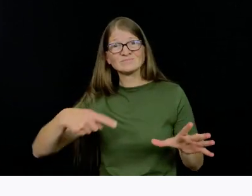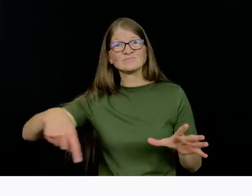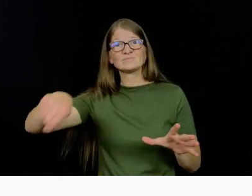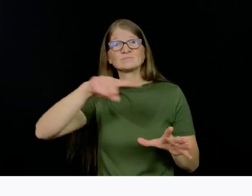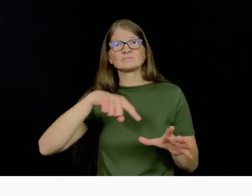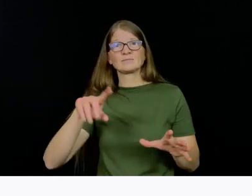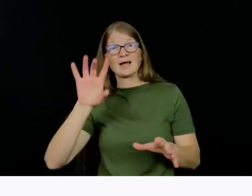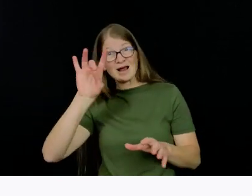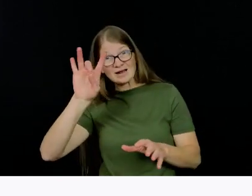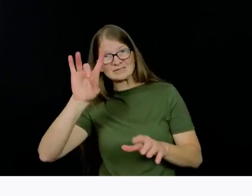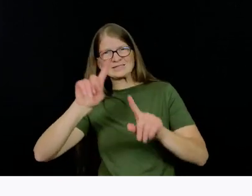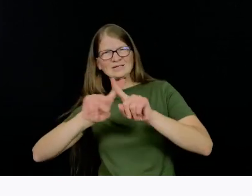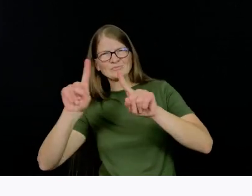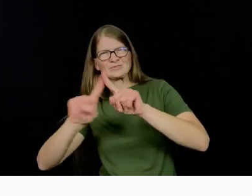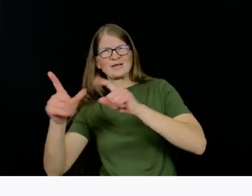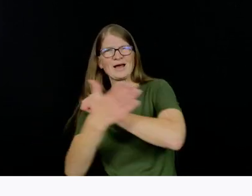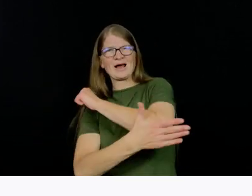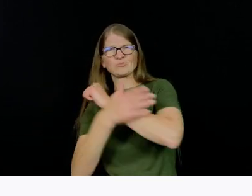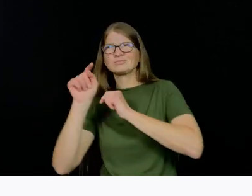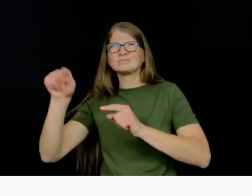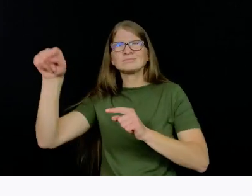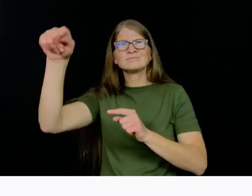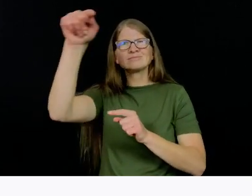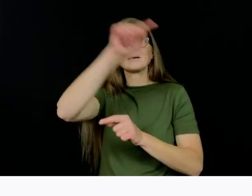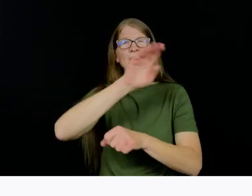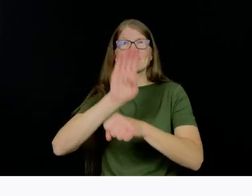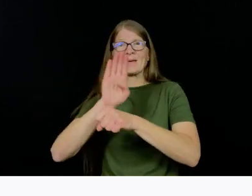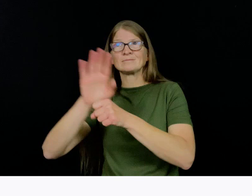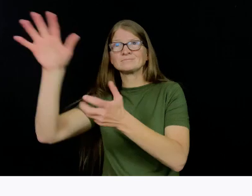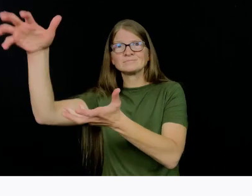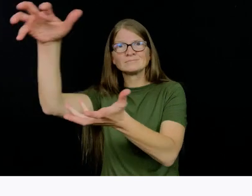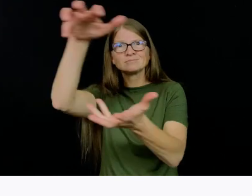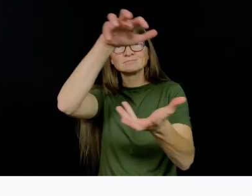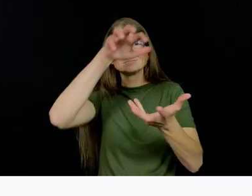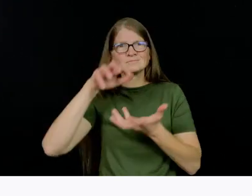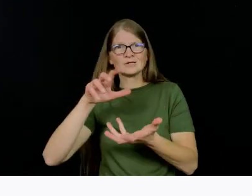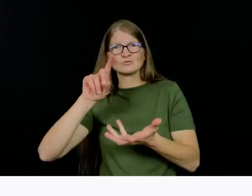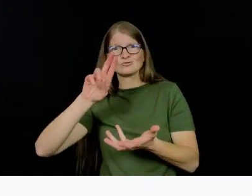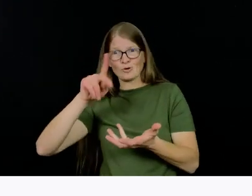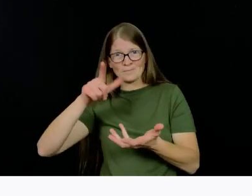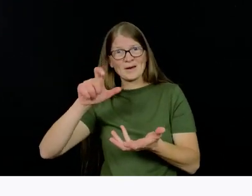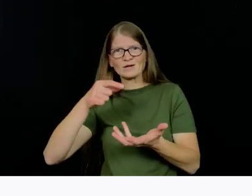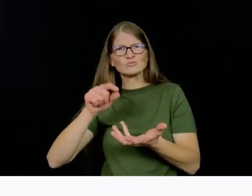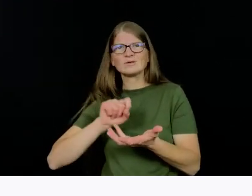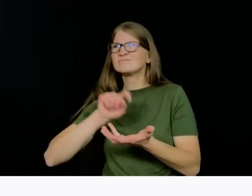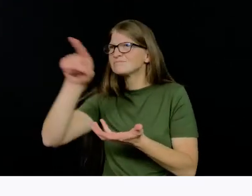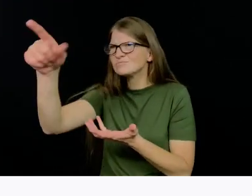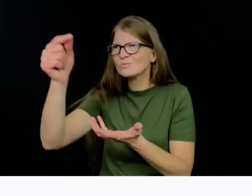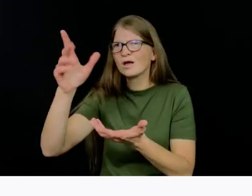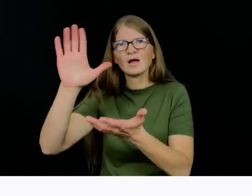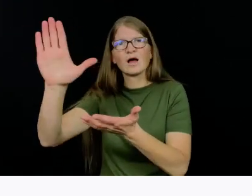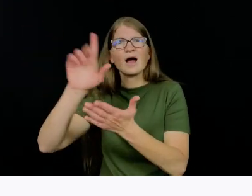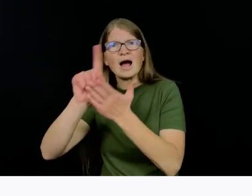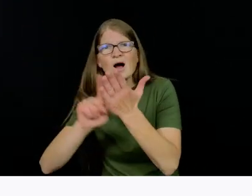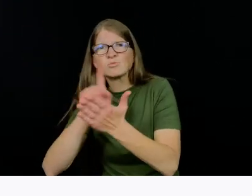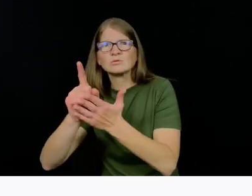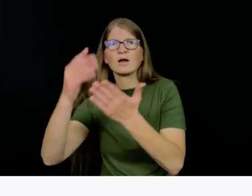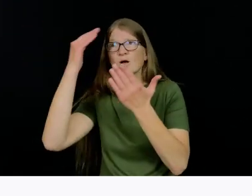لتأكيد أشياء مثل ساعات العمل أو ما إذا كانت هذه الأنشطة التجارية تقدّم خدمات توصيل أو استلام مكّننا هذا الأمر من تنفيذ